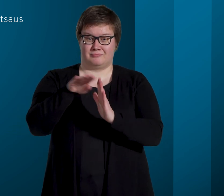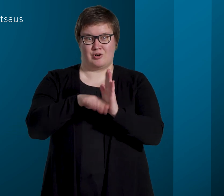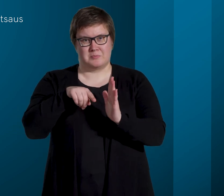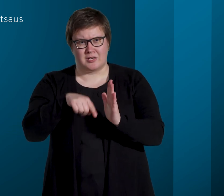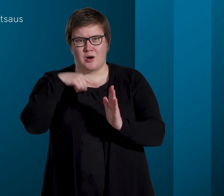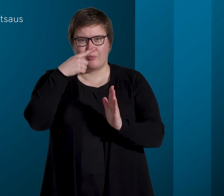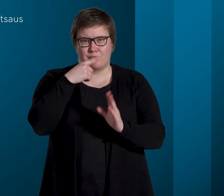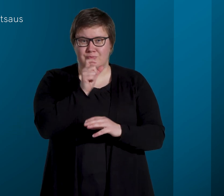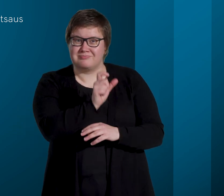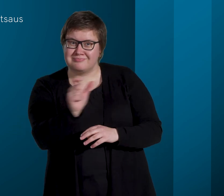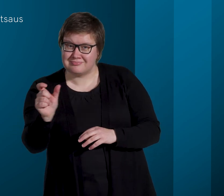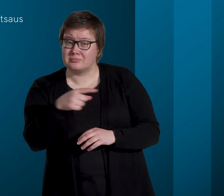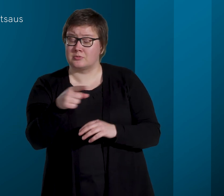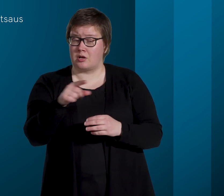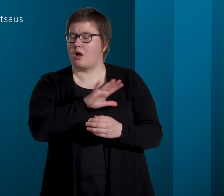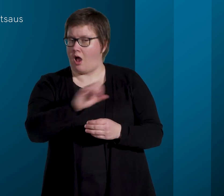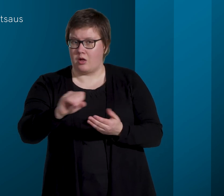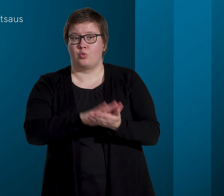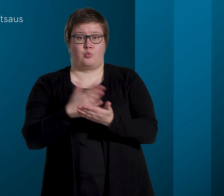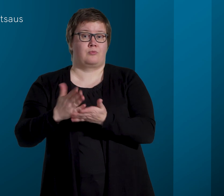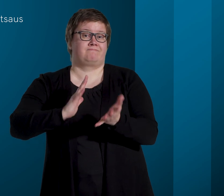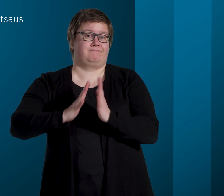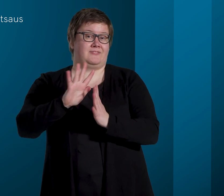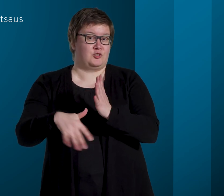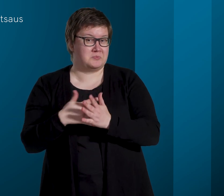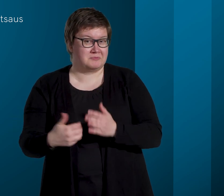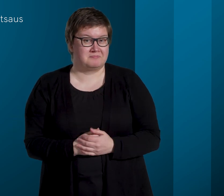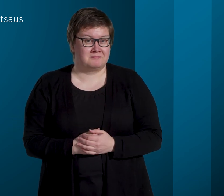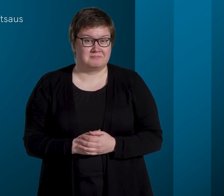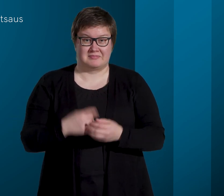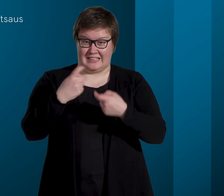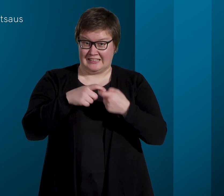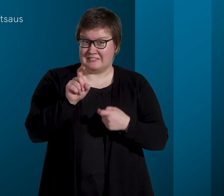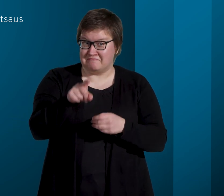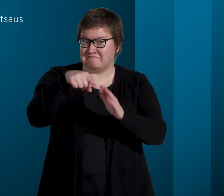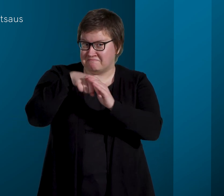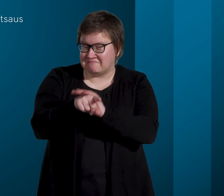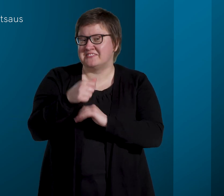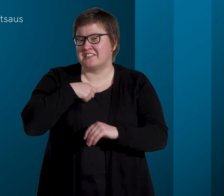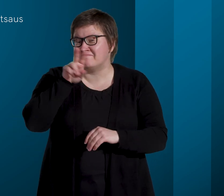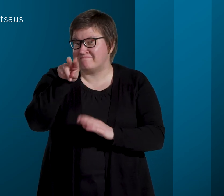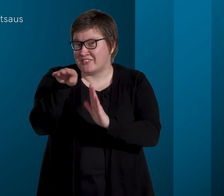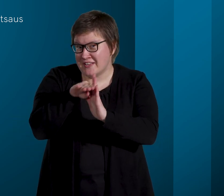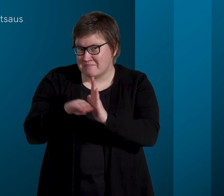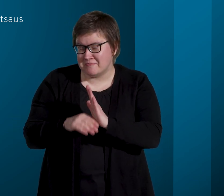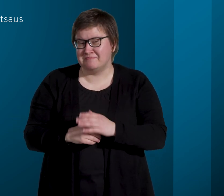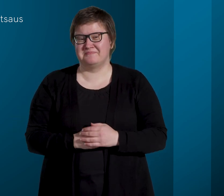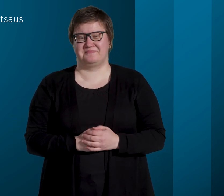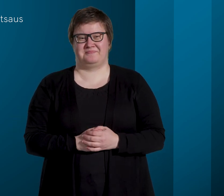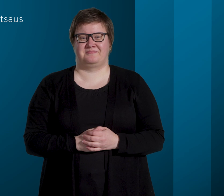Ohjelman puheosuudet on myös tulkattu kokonaisuudessaan viittomakielelle. Pääset katsomaan ohjelman oheisen linkin kautta.